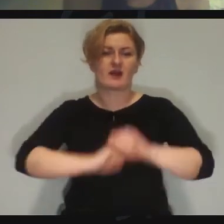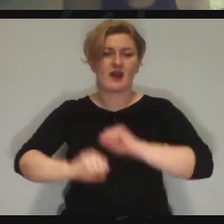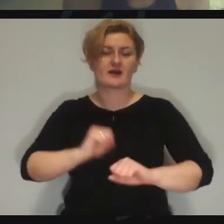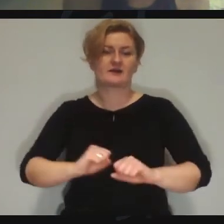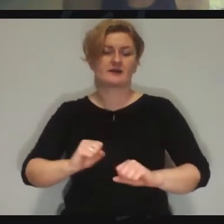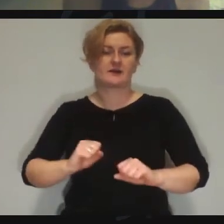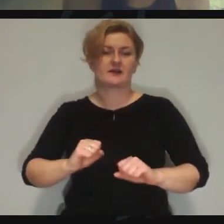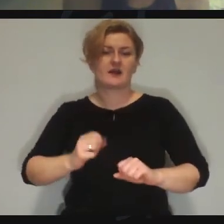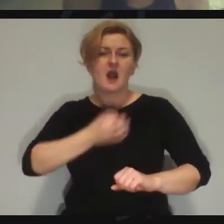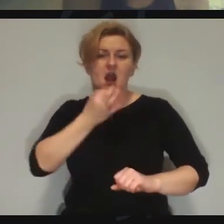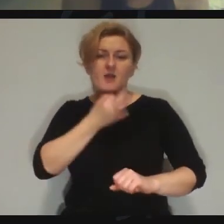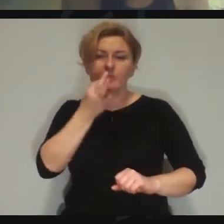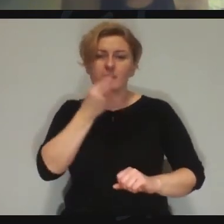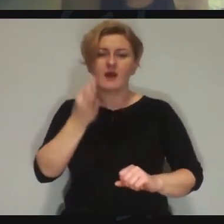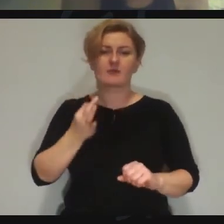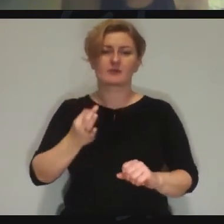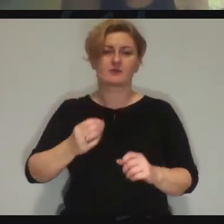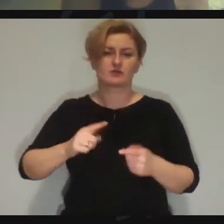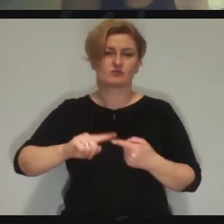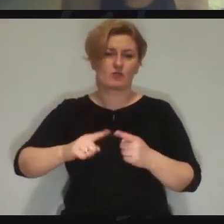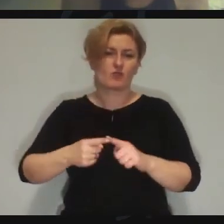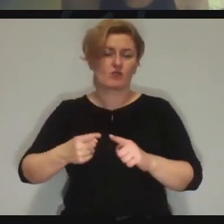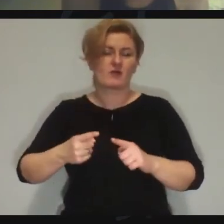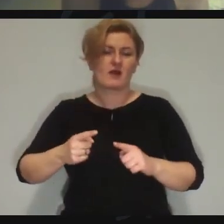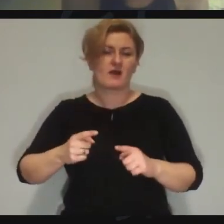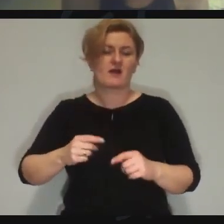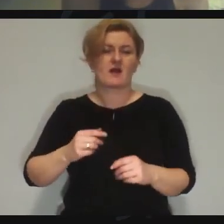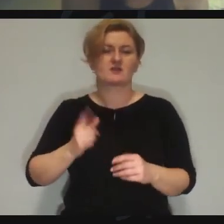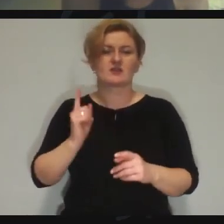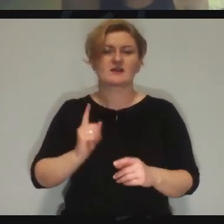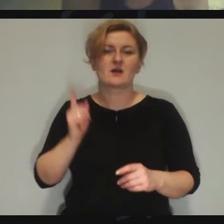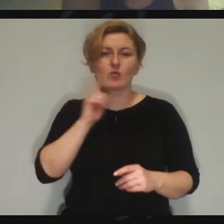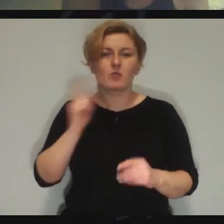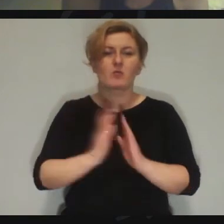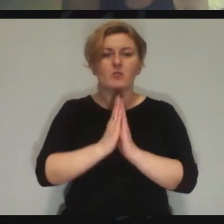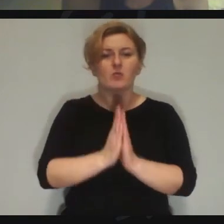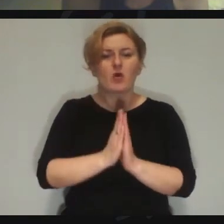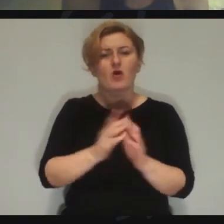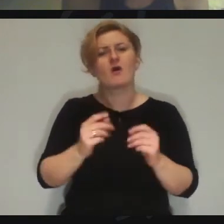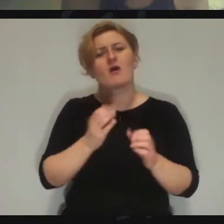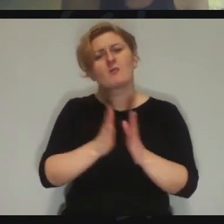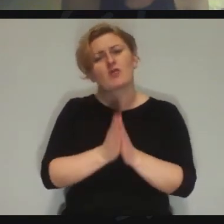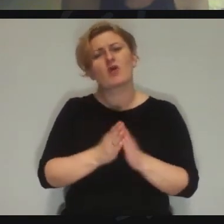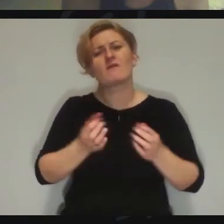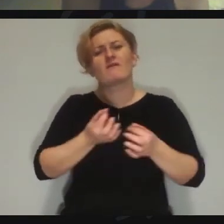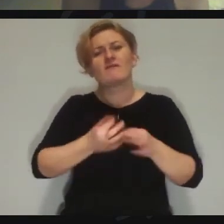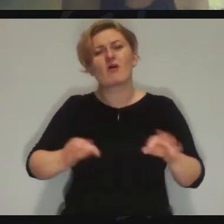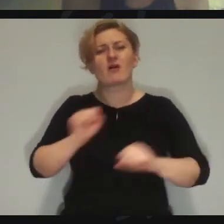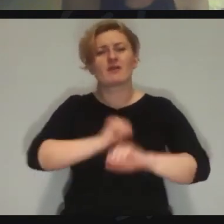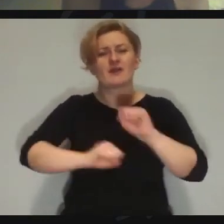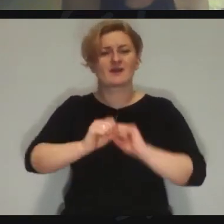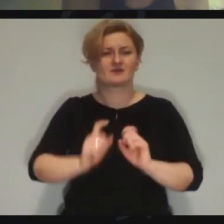Czasami proszą, wręcz błagają, aby zrobić wolny trening. [żartobliwie]